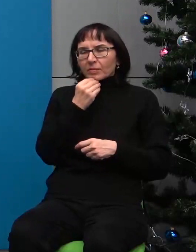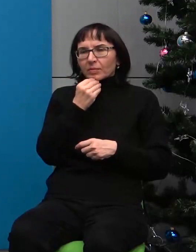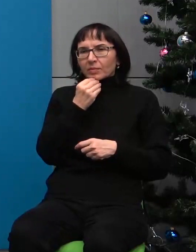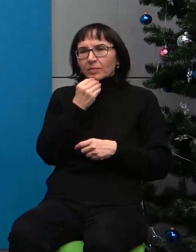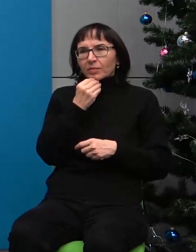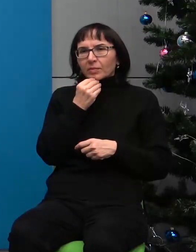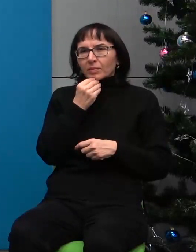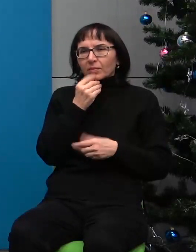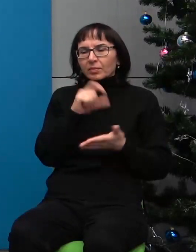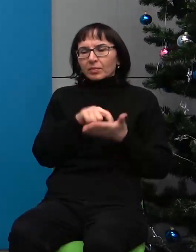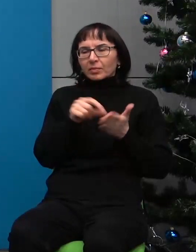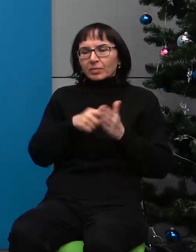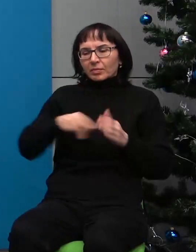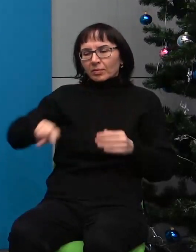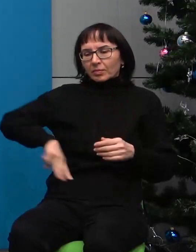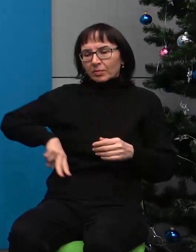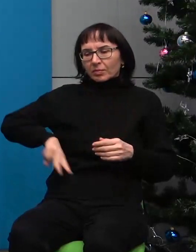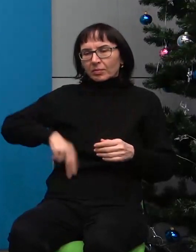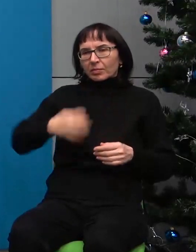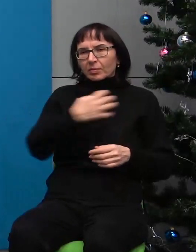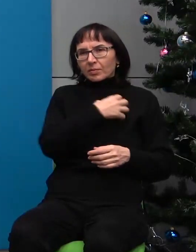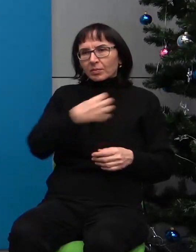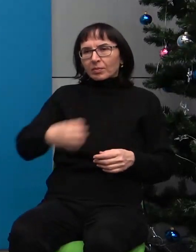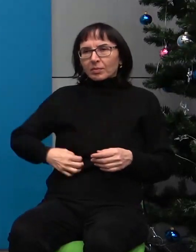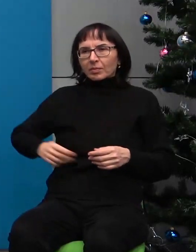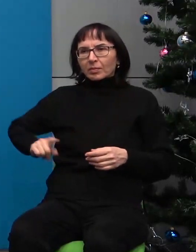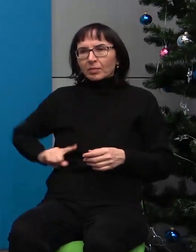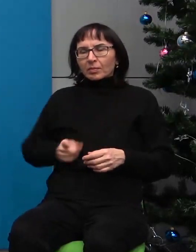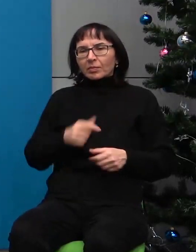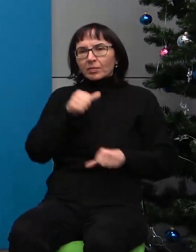jakiegoś ministra gospodarki francuskiej w roku 70.